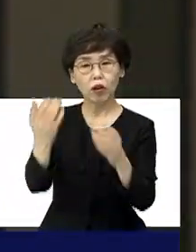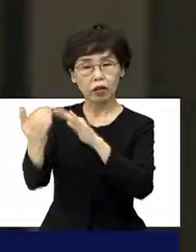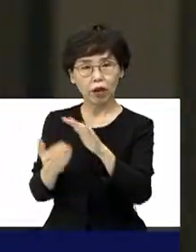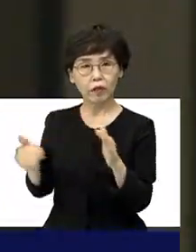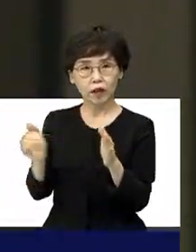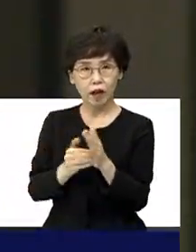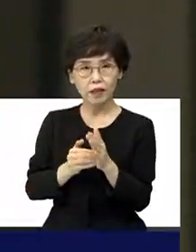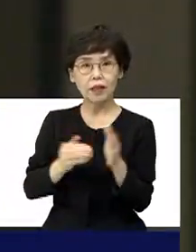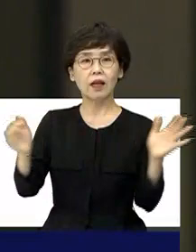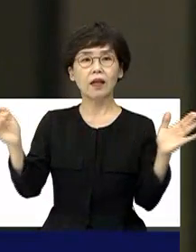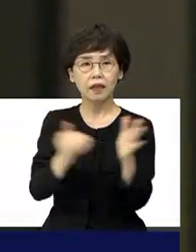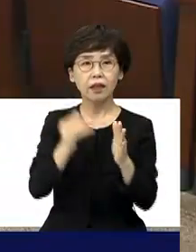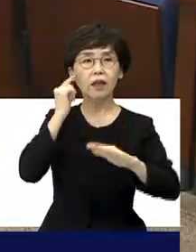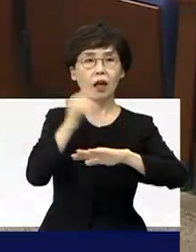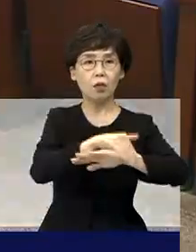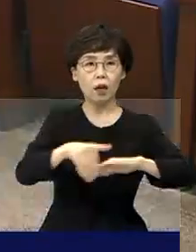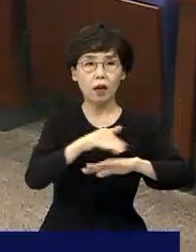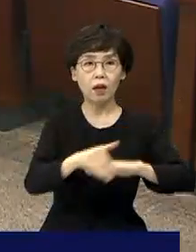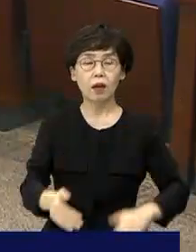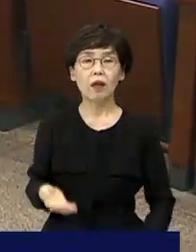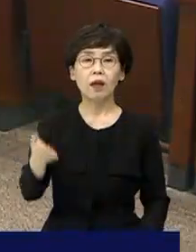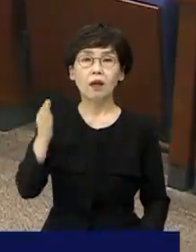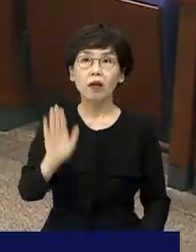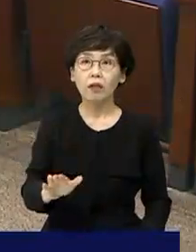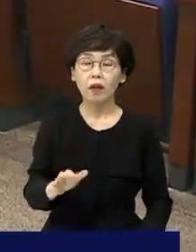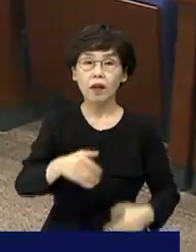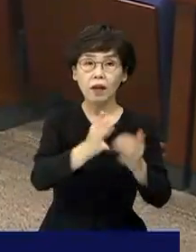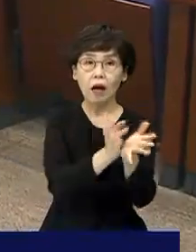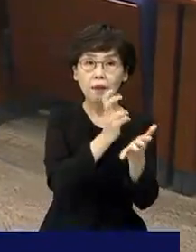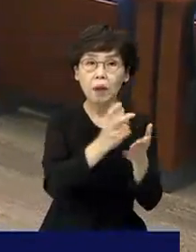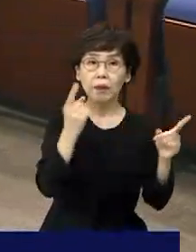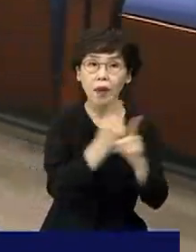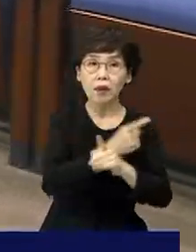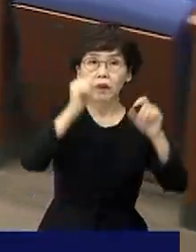마무리하겠다는 계획입니다. 다만 당헌 개정안을 의결해야 할